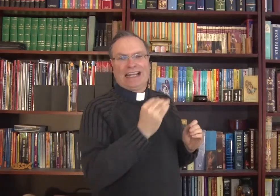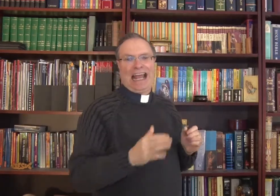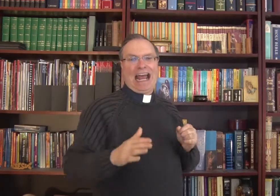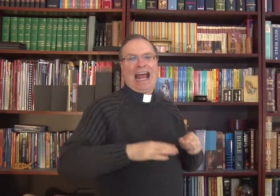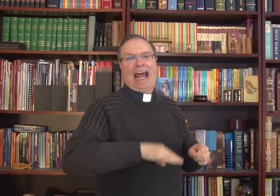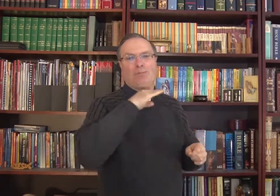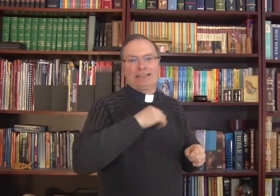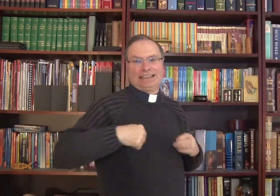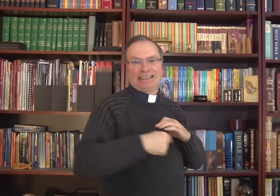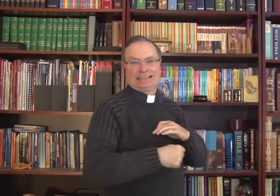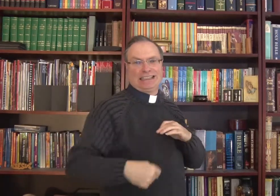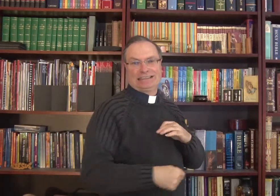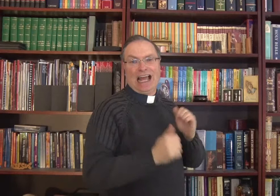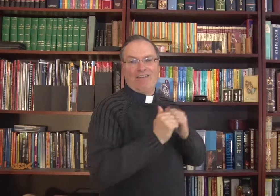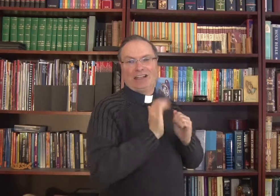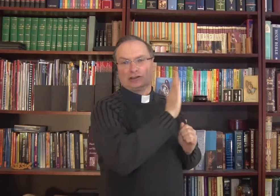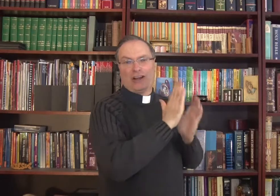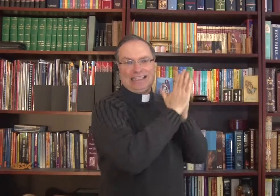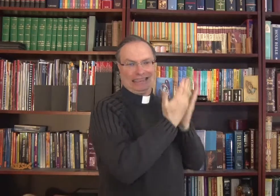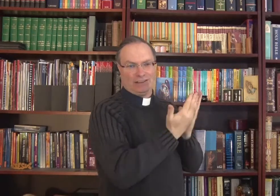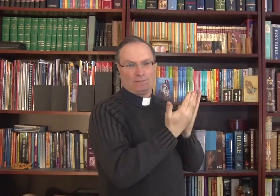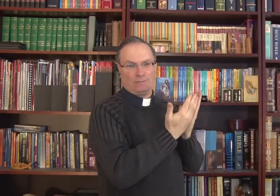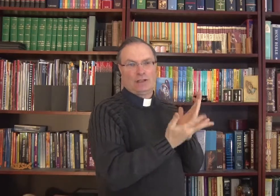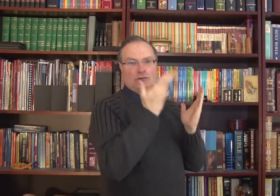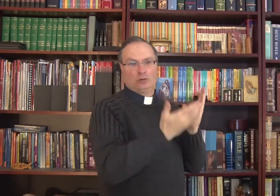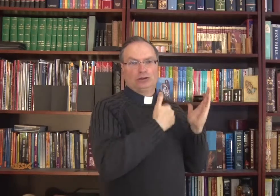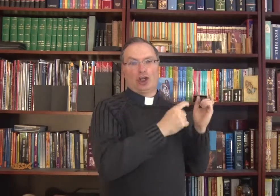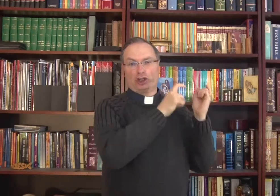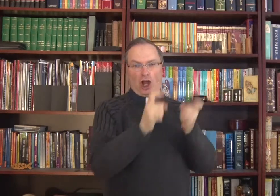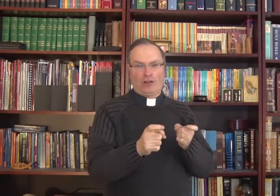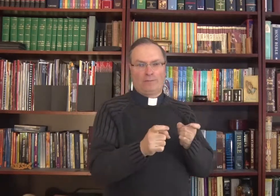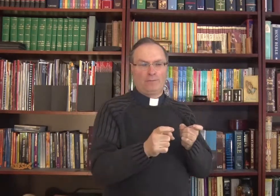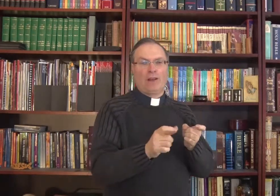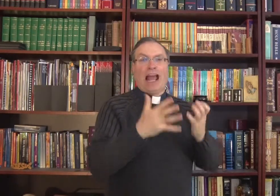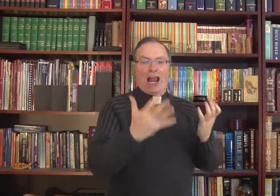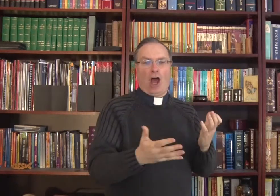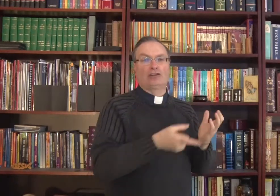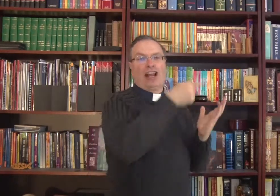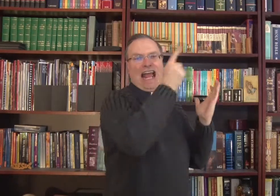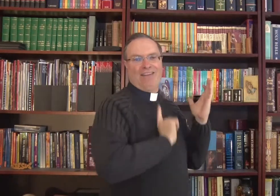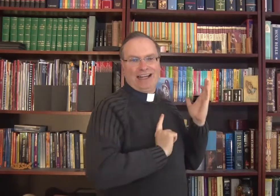et remplis tes intestins avec ce livre, celui que je te donne!» Alors je l'ai avalé,